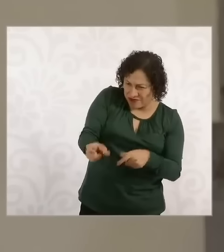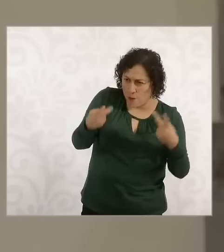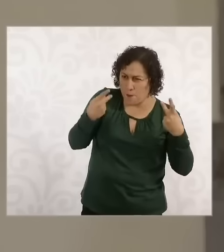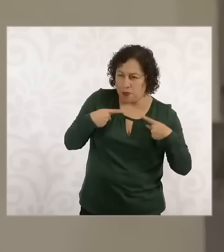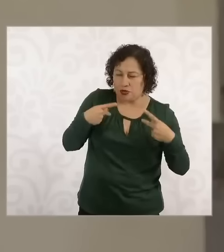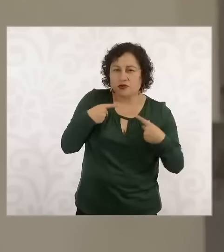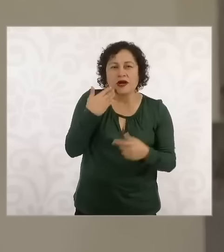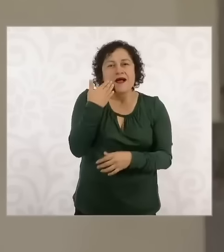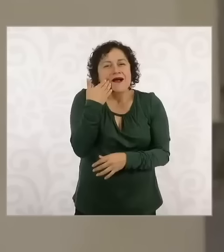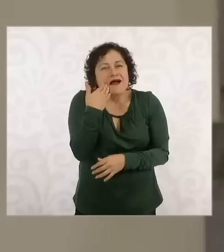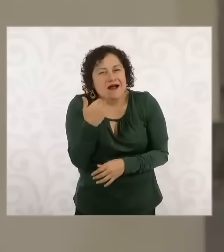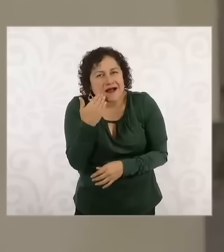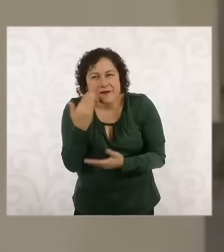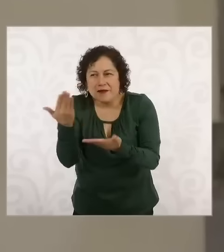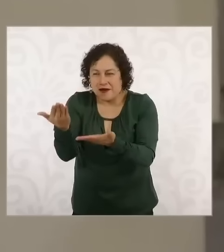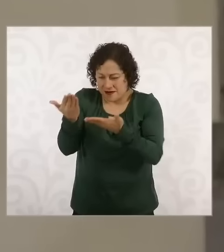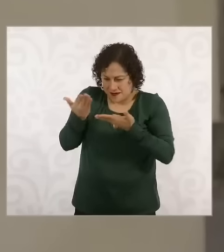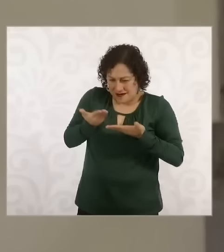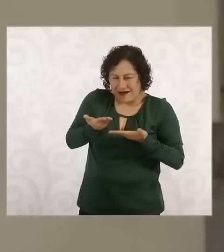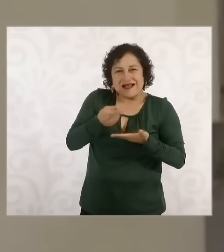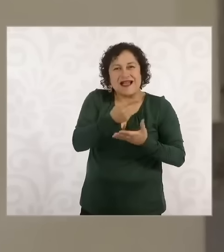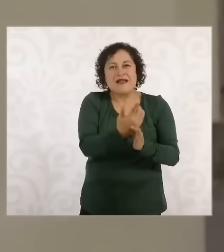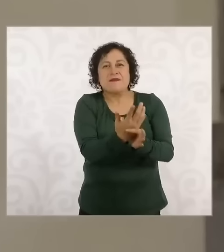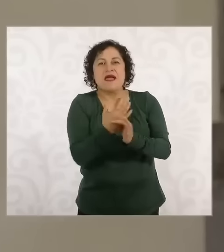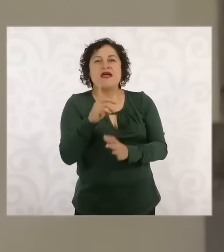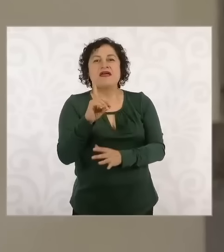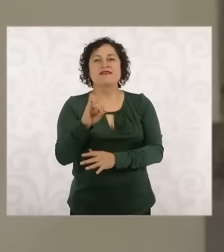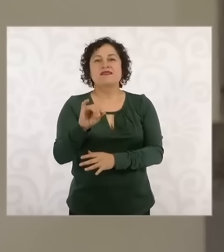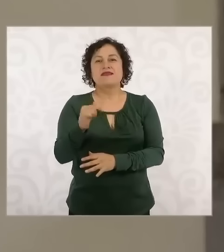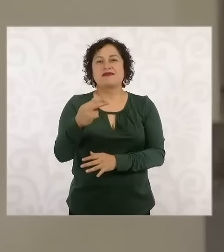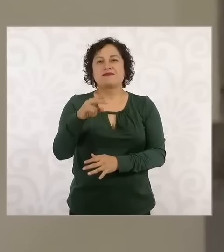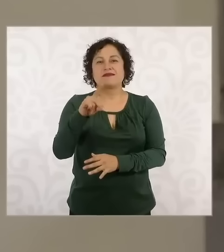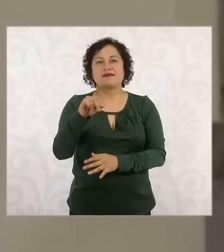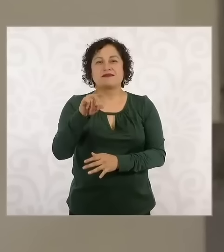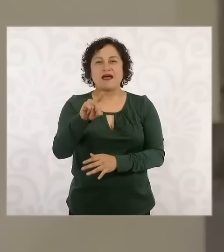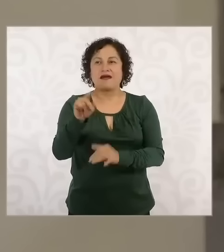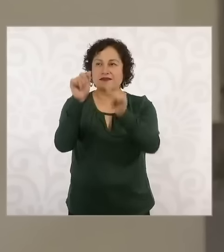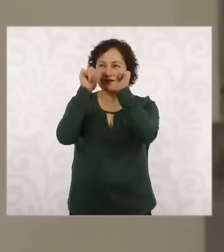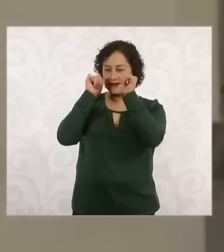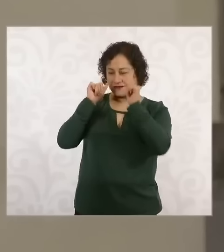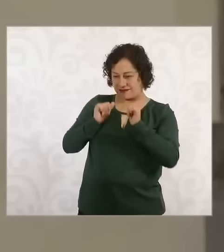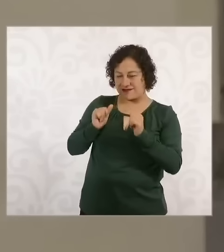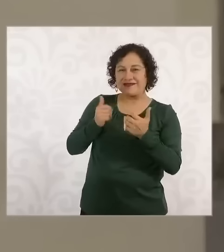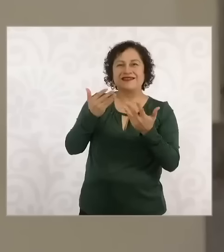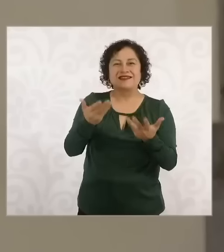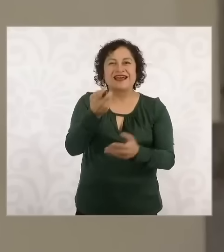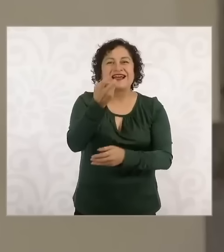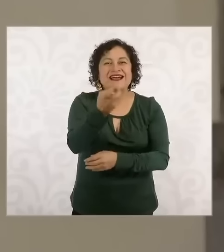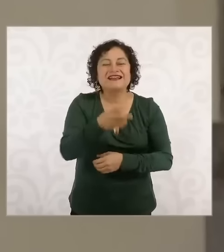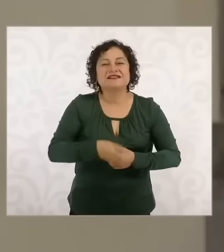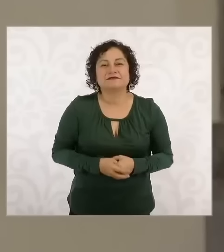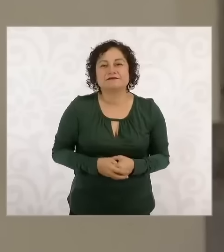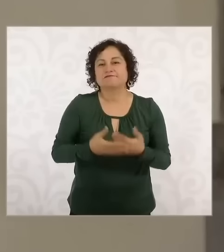respetada, con dignidad, decía él. Eh, sería, creo que un paso también hacia allá del propio sistema